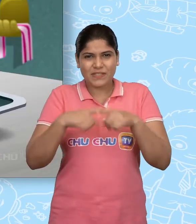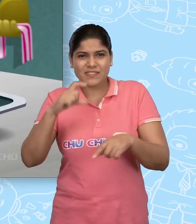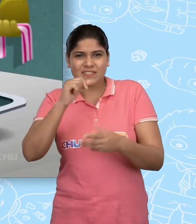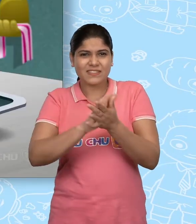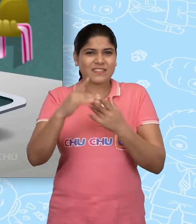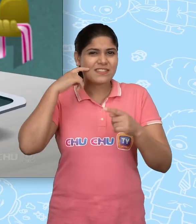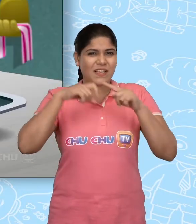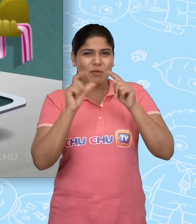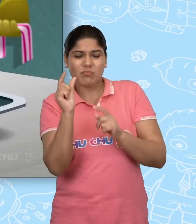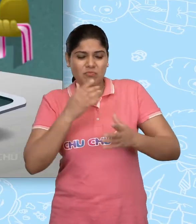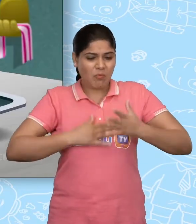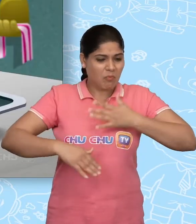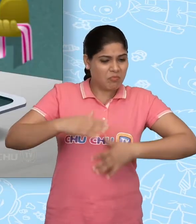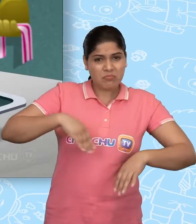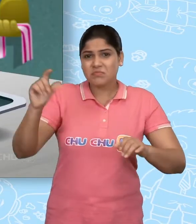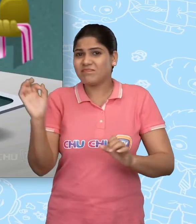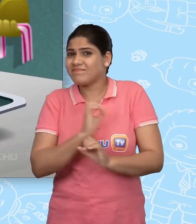पर Chiku बहुत ज्यादा बेसबर थी